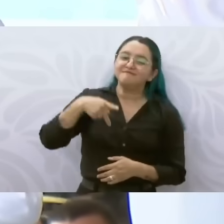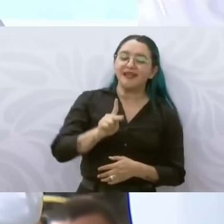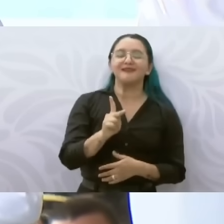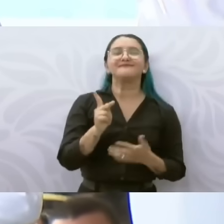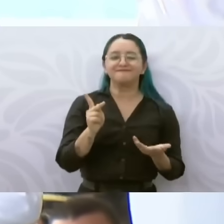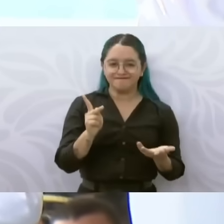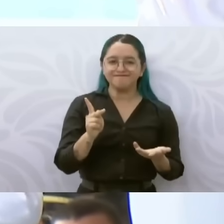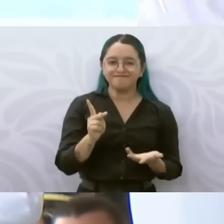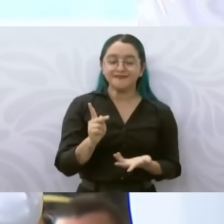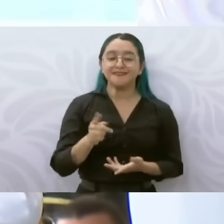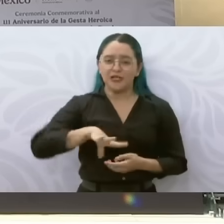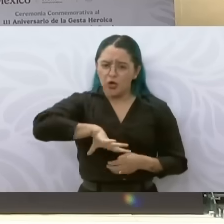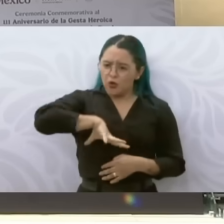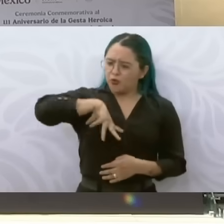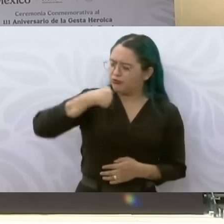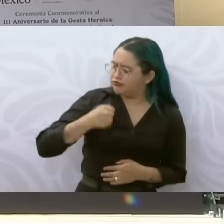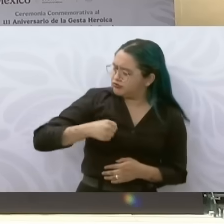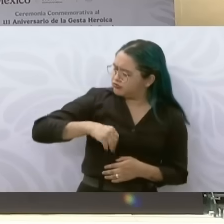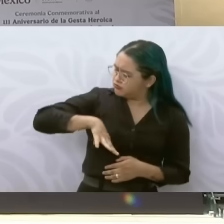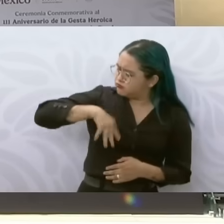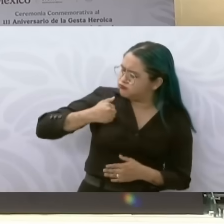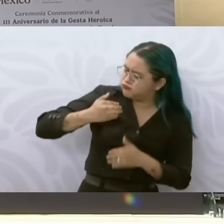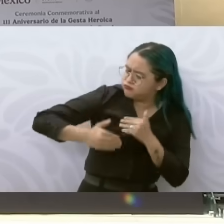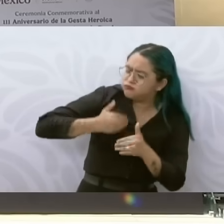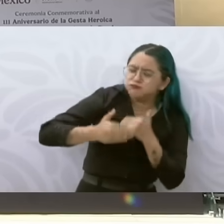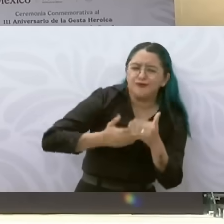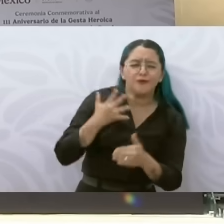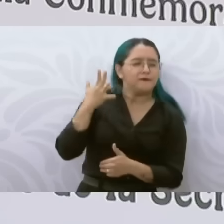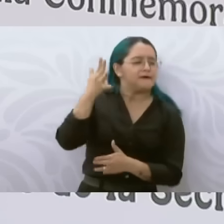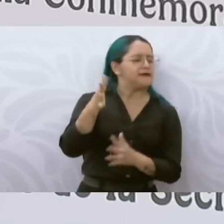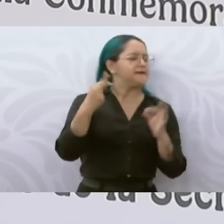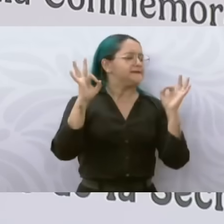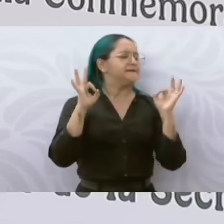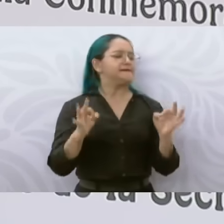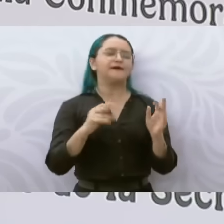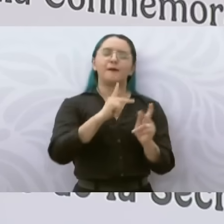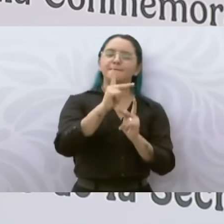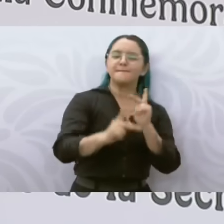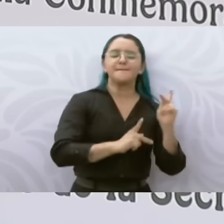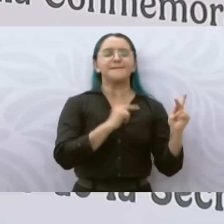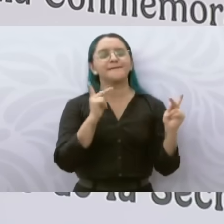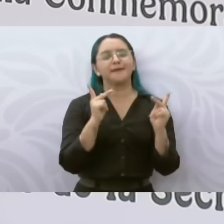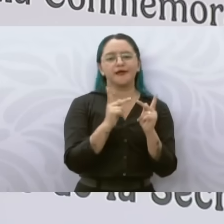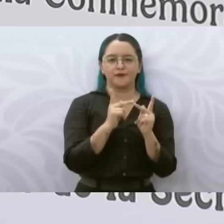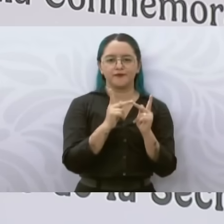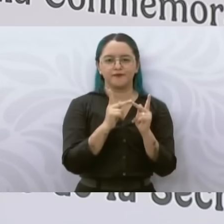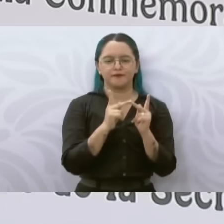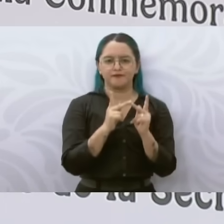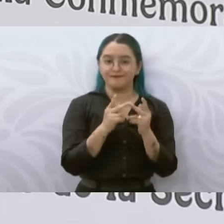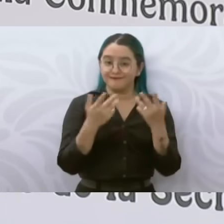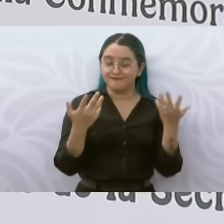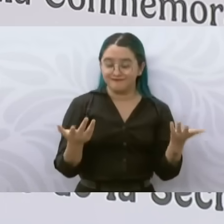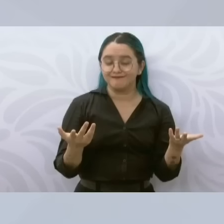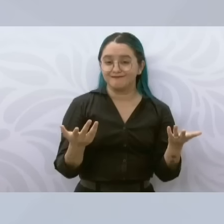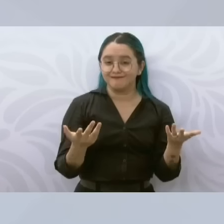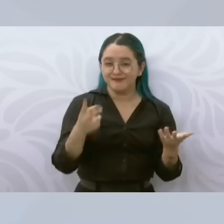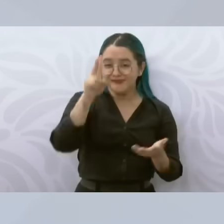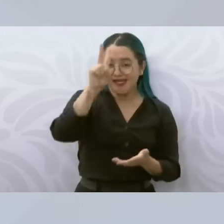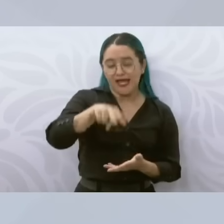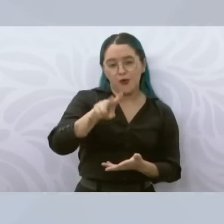cada sacrificio nos acerca a la excelencia nada de esto habría sido posible sin quienes nos han